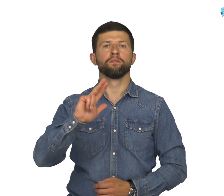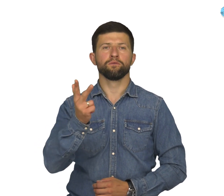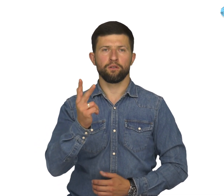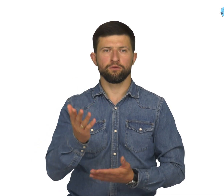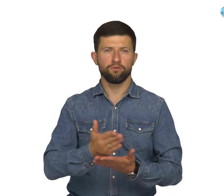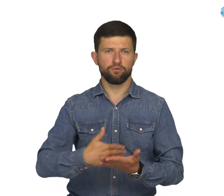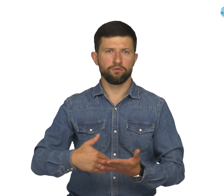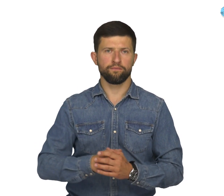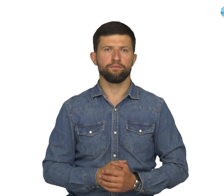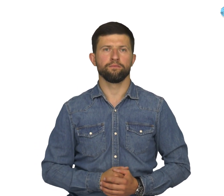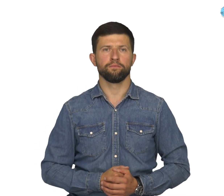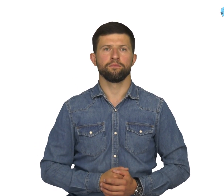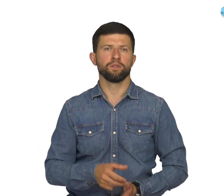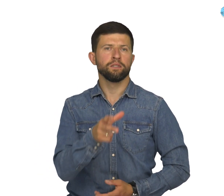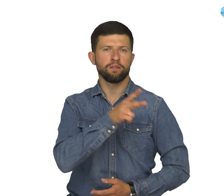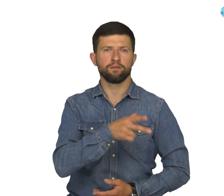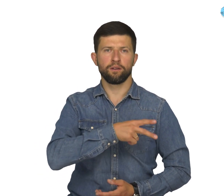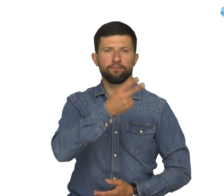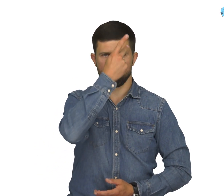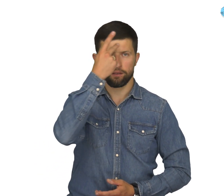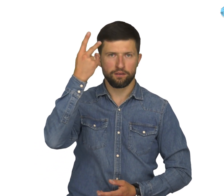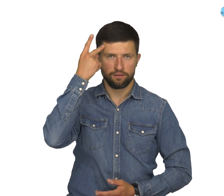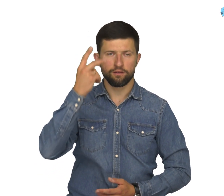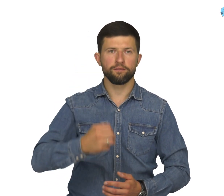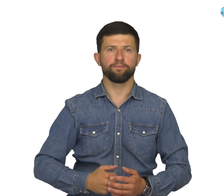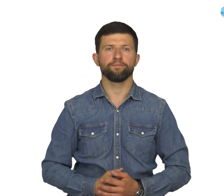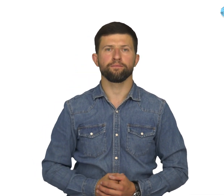3 część - zasiłek pielęgnacyjny.